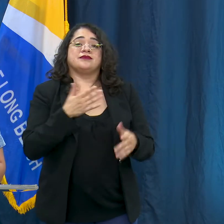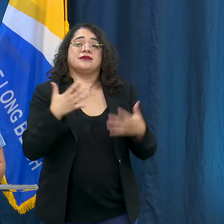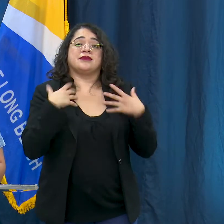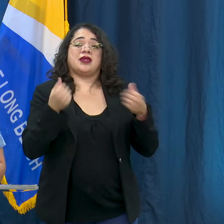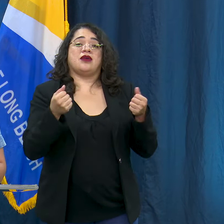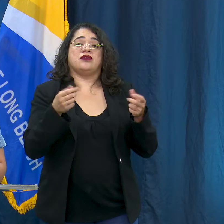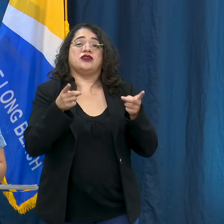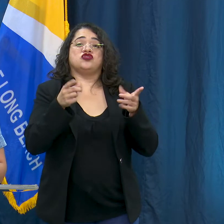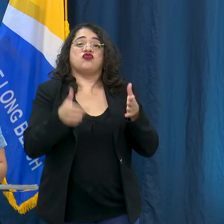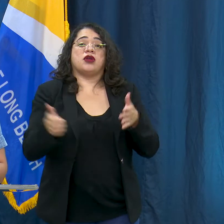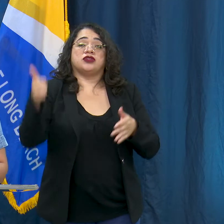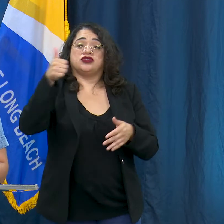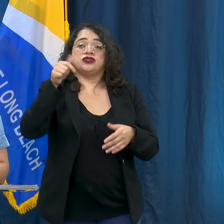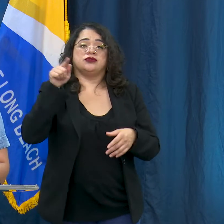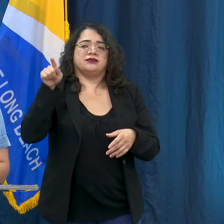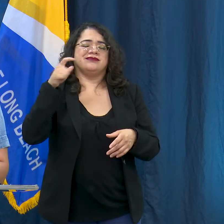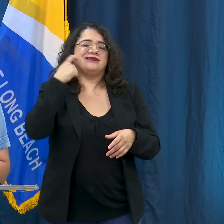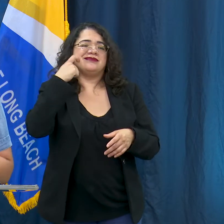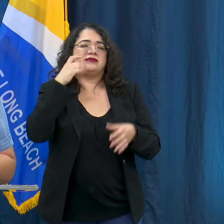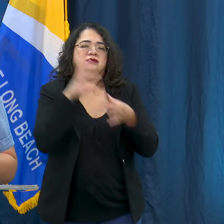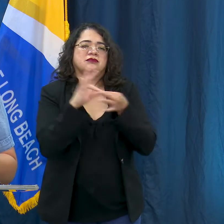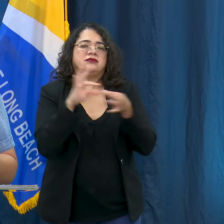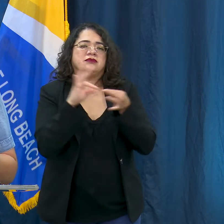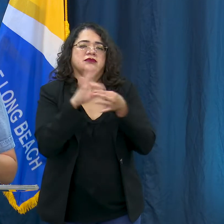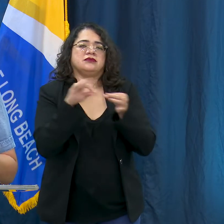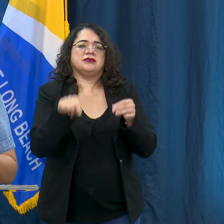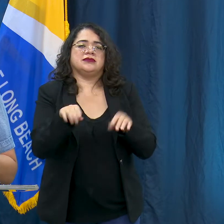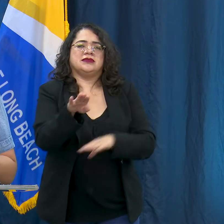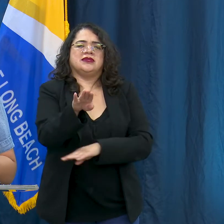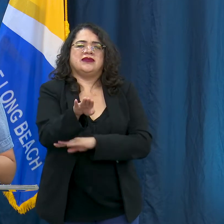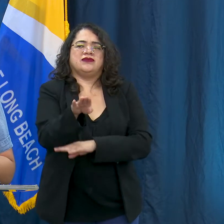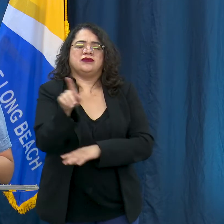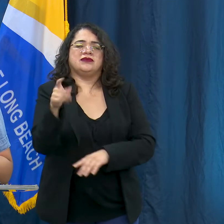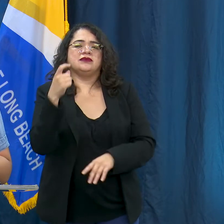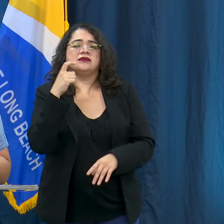Departamento de salud o esta tarde que le cadeau Pizzo es que la la ciudad de